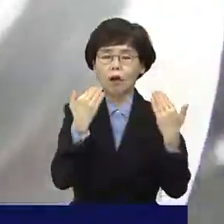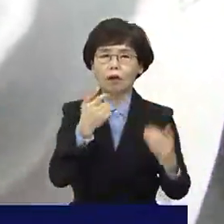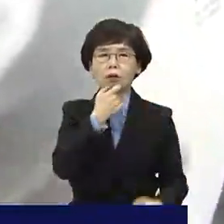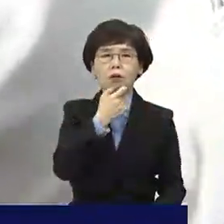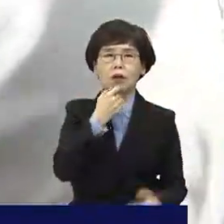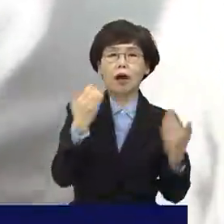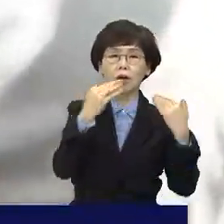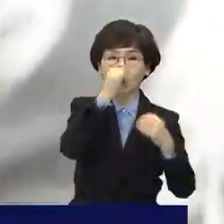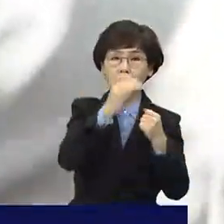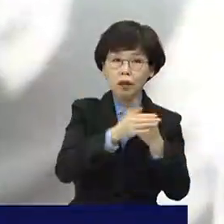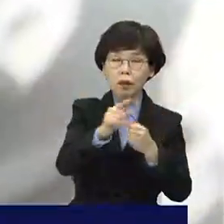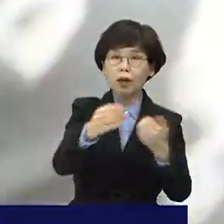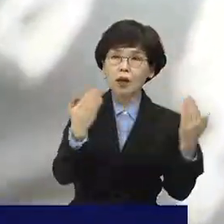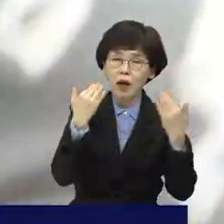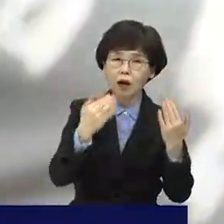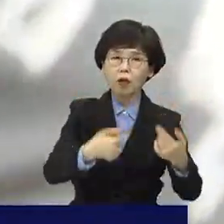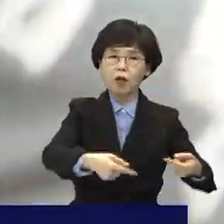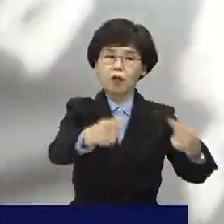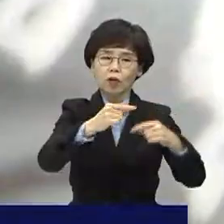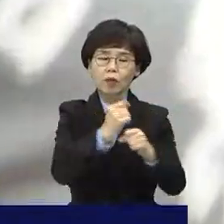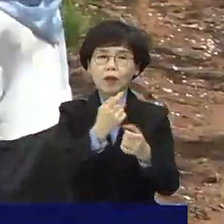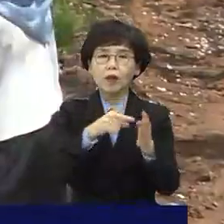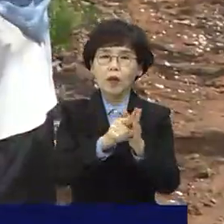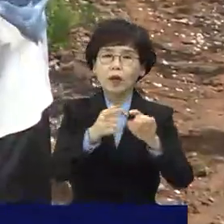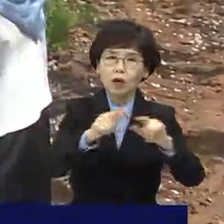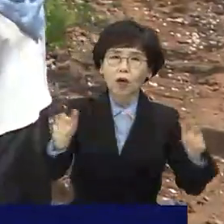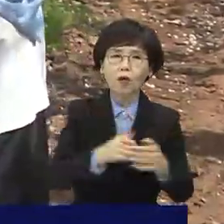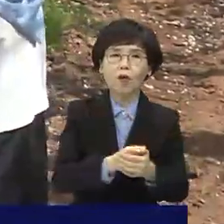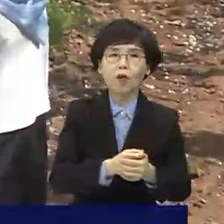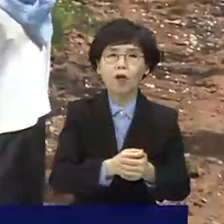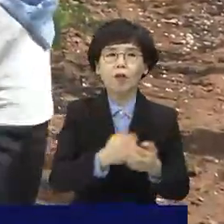학교를 동참시키기 위한 다양한 유인책이 필요하다는 지적도 나오고 있습니다.